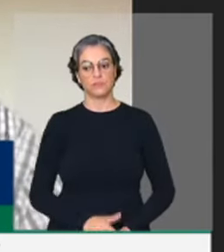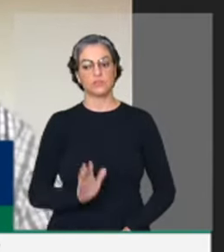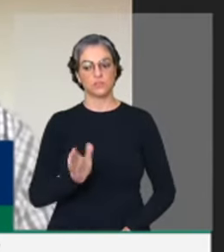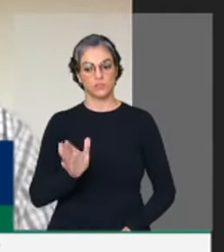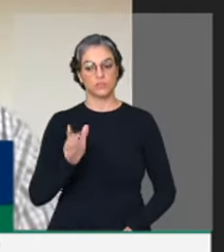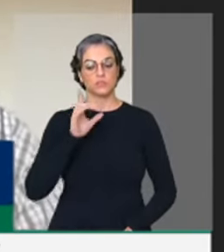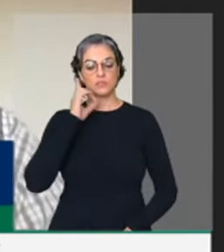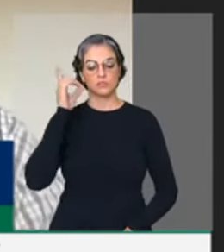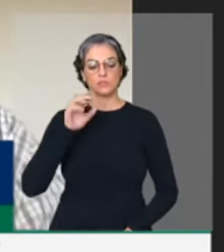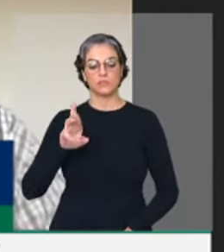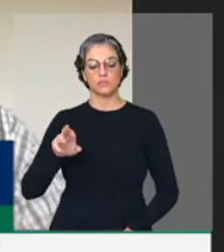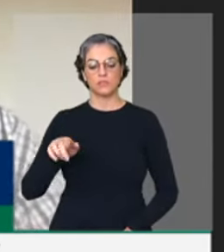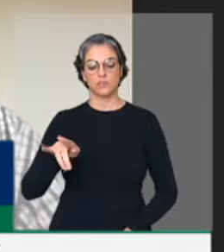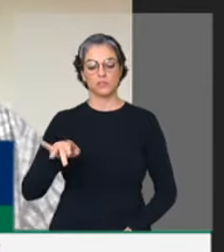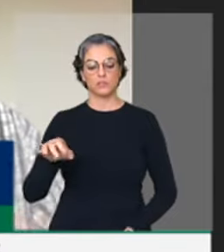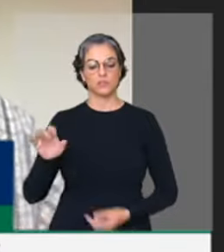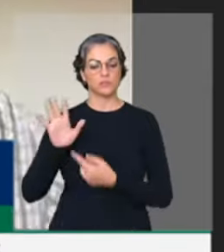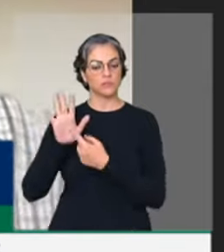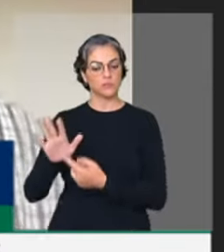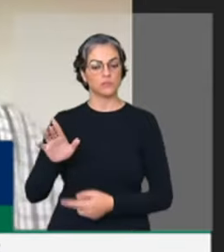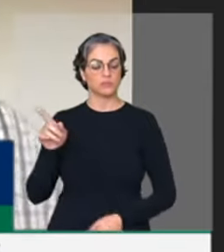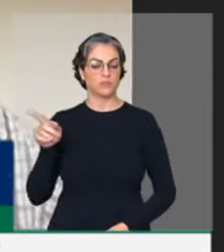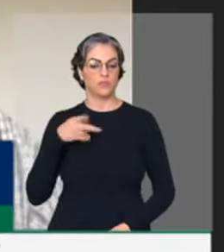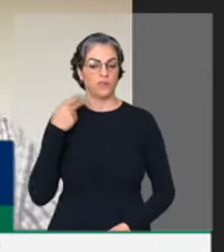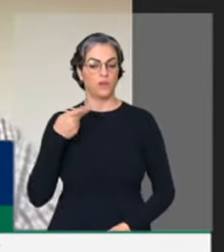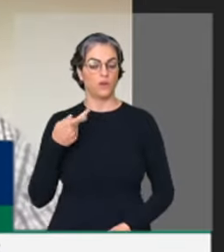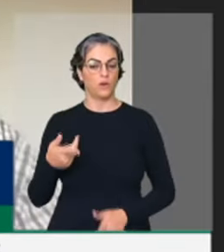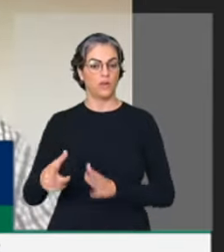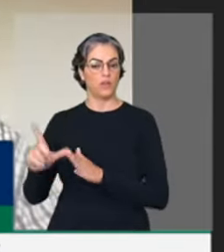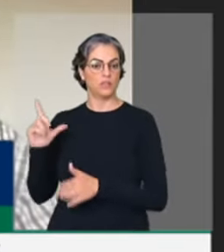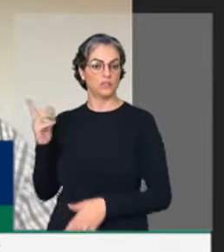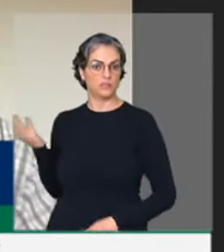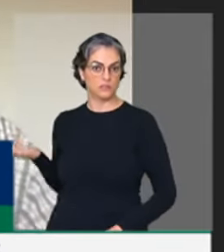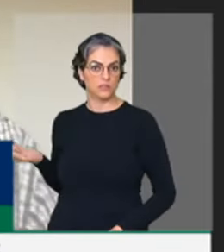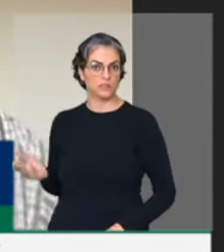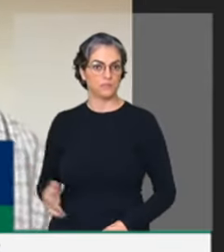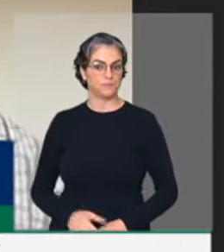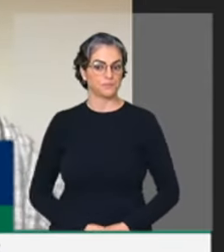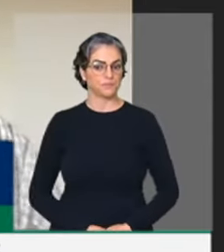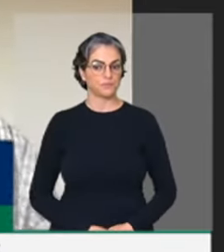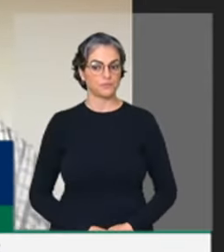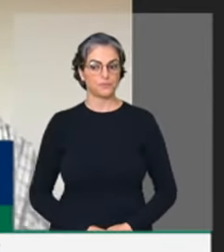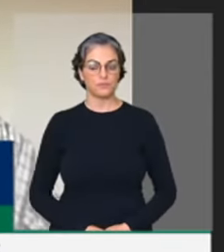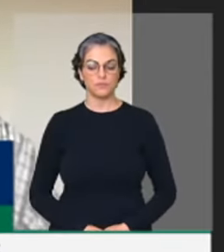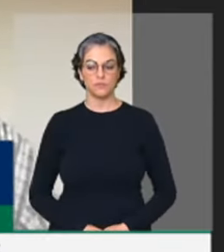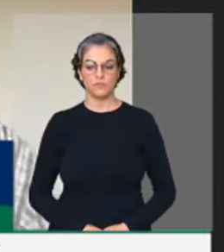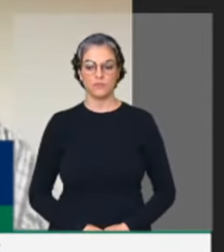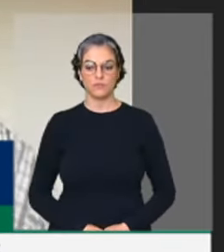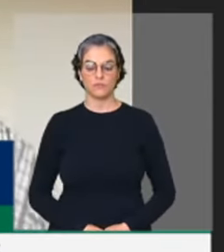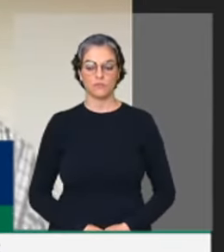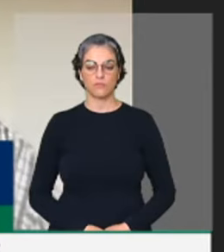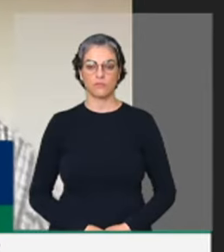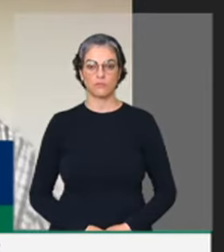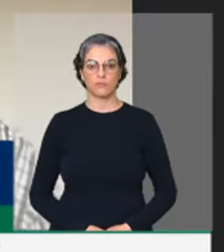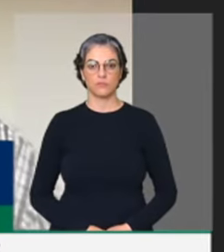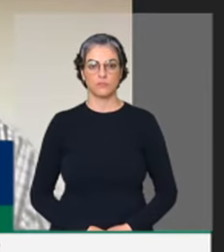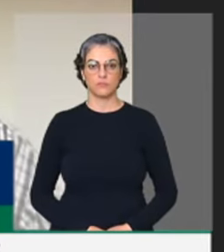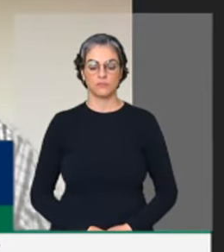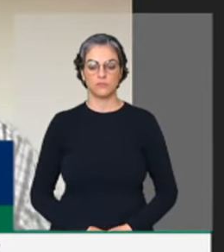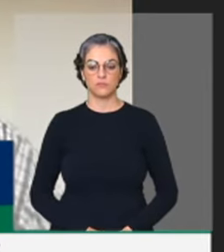ANTECEDEU A MINHA.... A MATÉRIA QUE VEIO A SER APROVADA COM GARANTIA OU